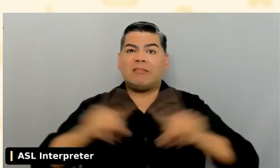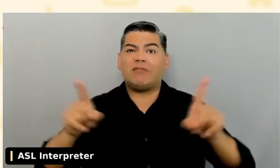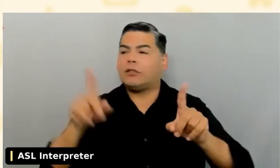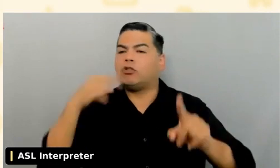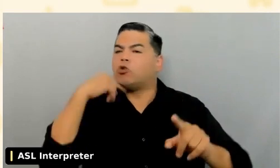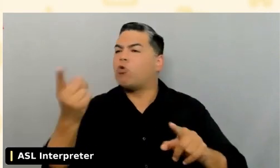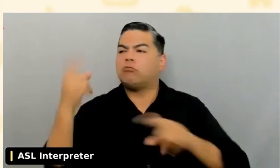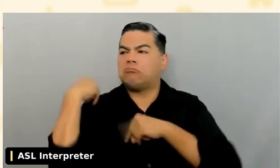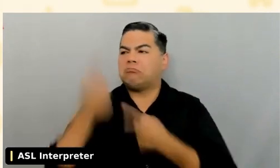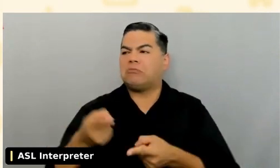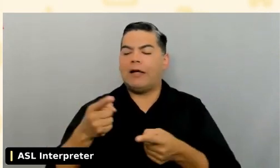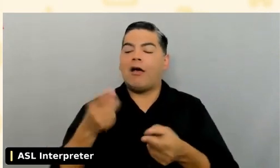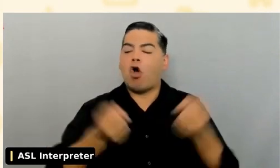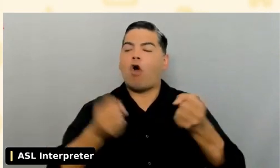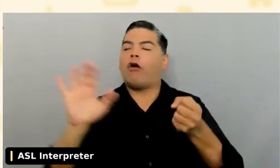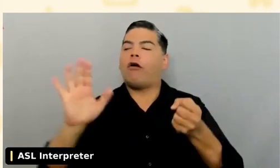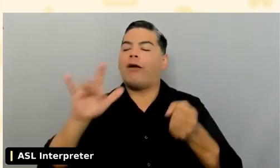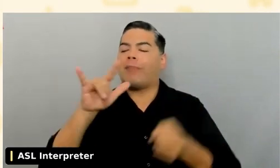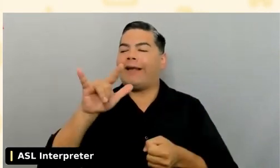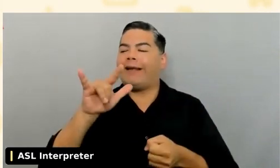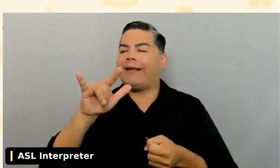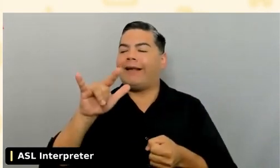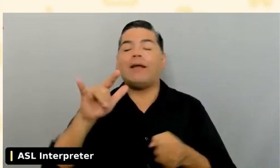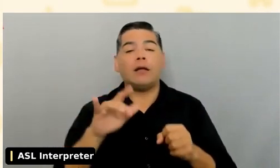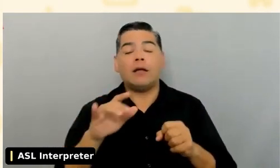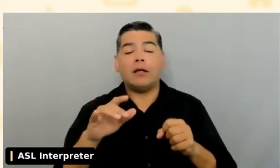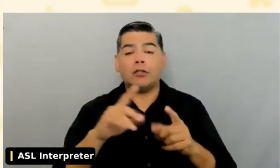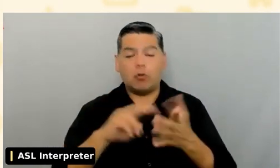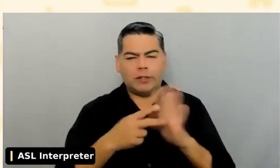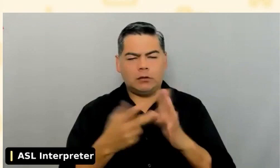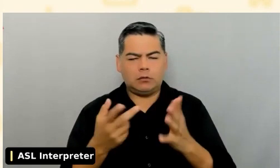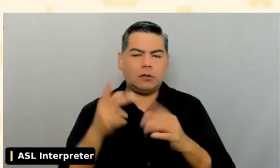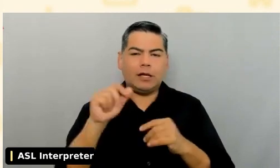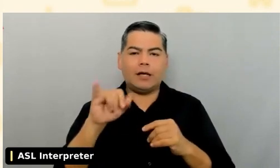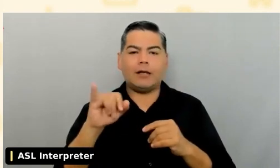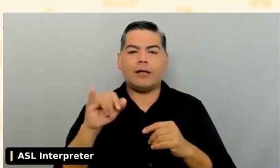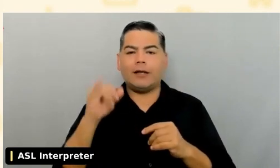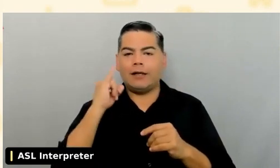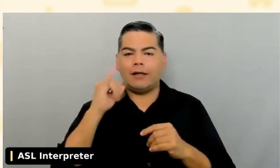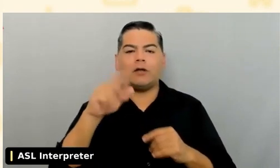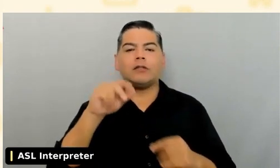Entonces, si no le decimos a la IA, o no la cuidamos... Sé que alguien me dijo alguna vez que la IA es como un niño pequeño,